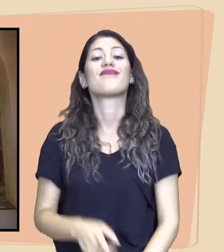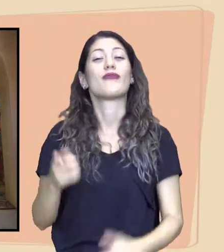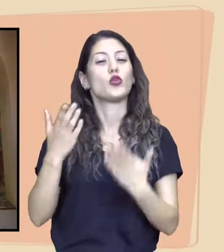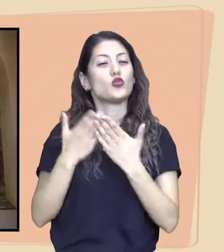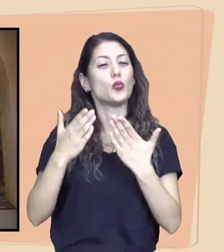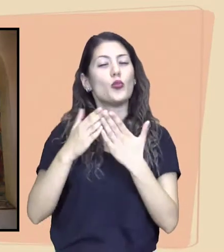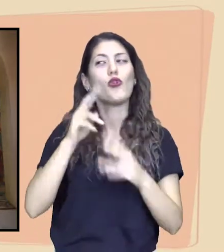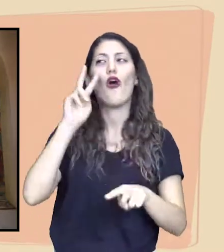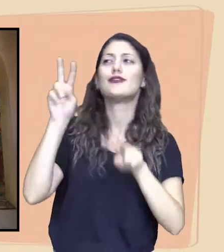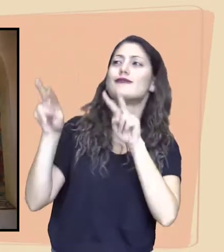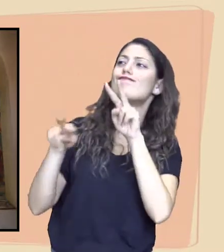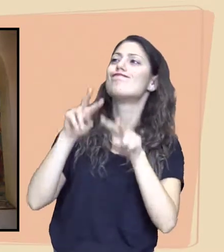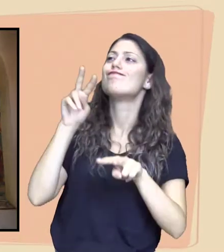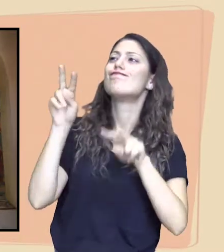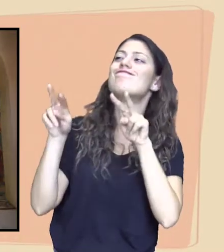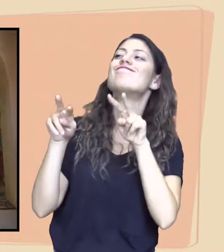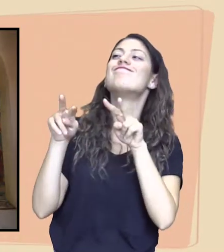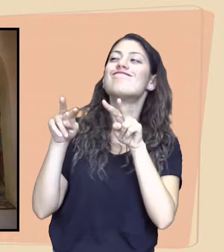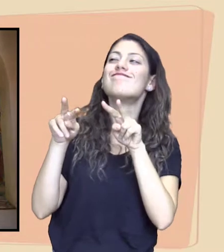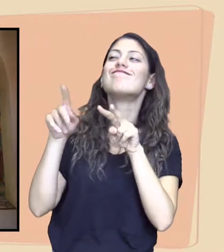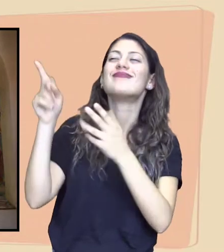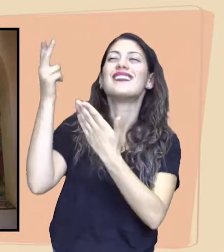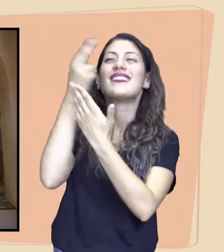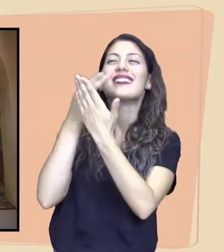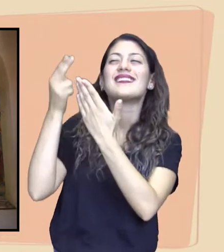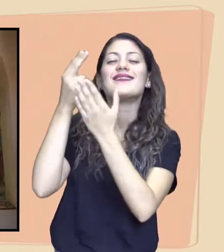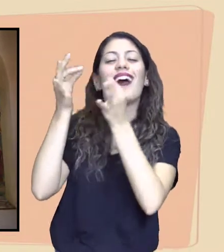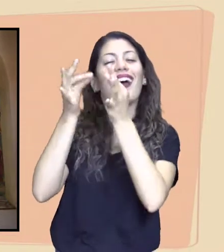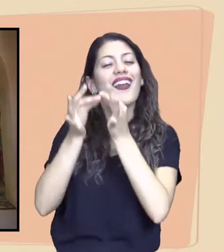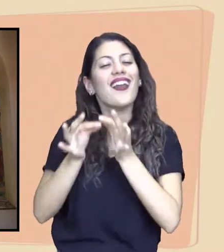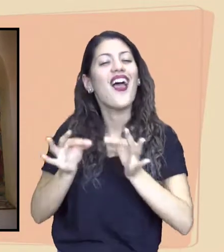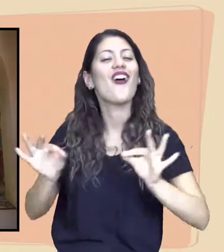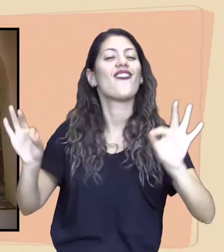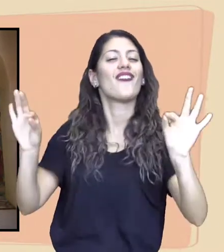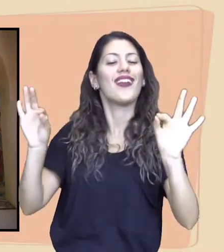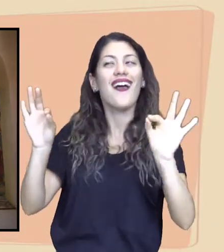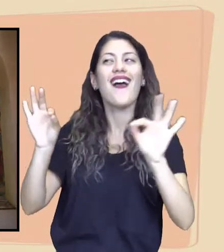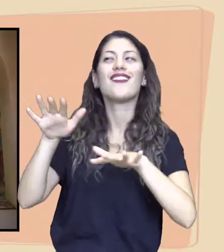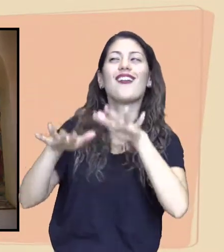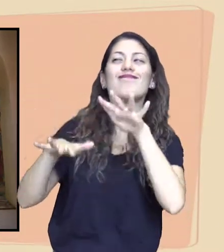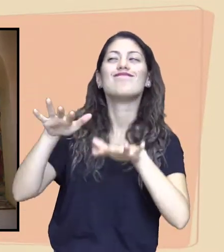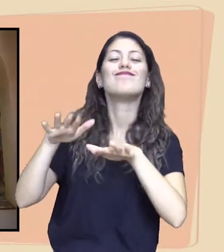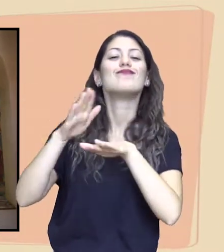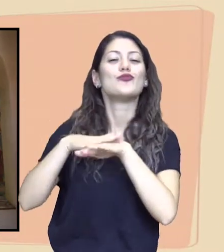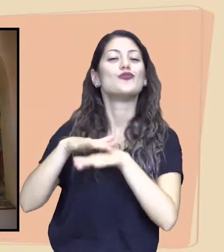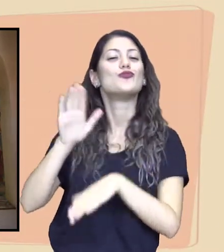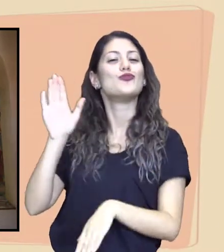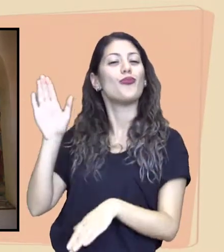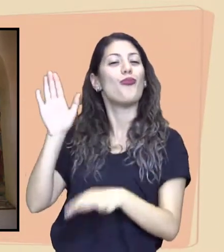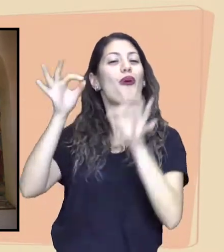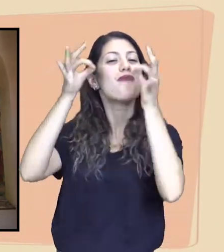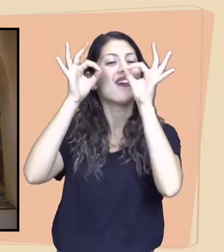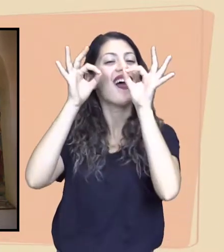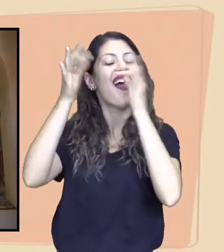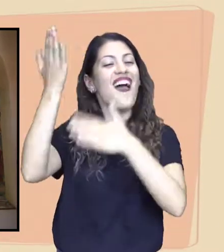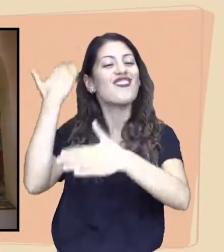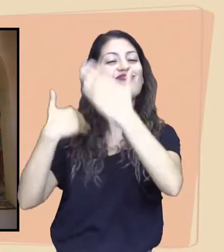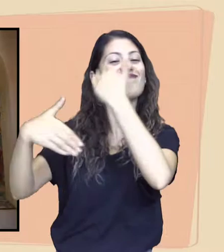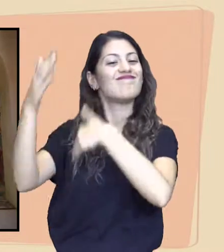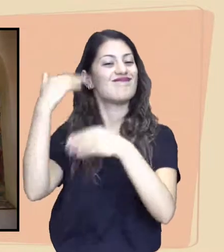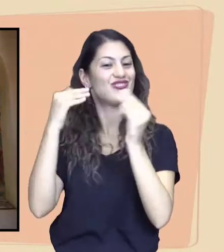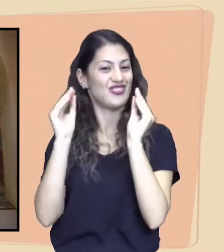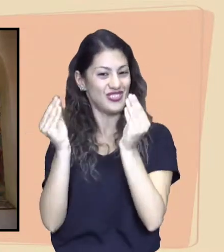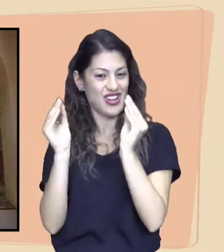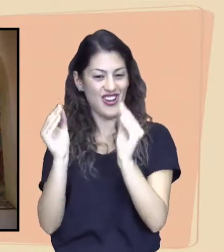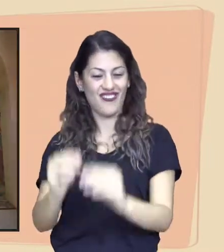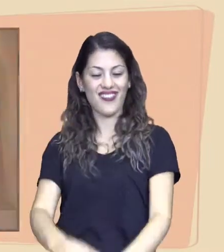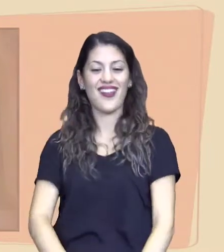recentemente attribuito per la sua raffinatezza, composizione e spessore artistico a Michelangelo giovane;